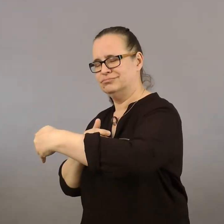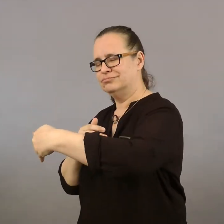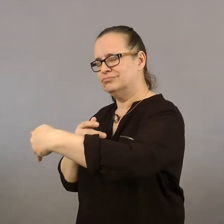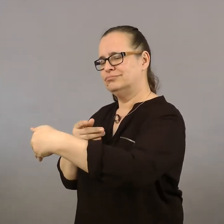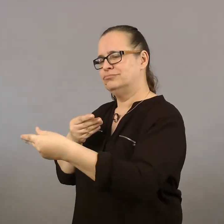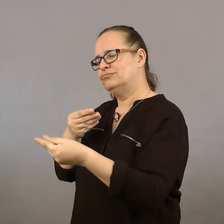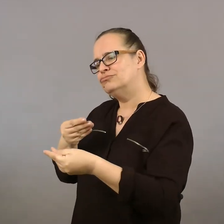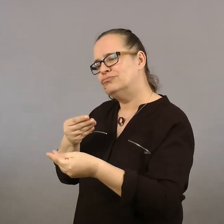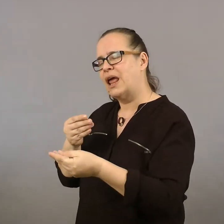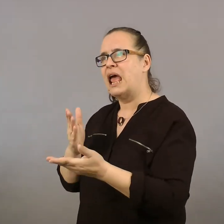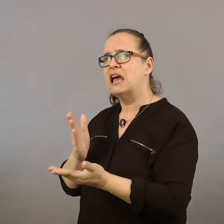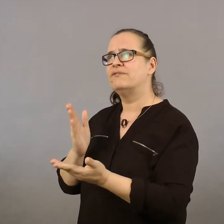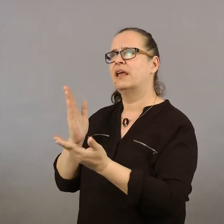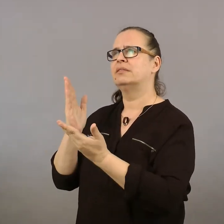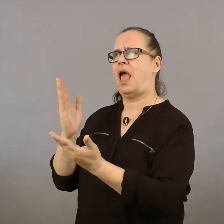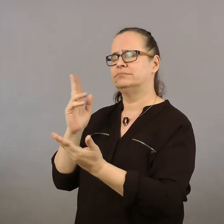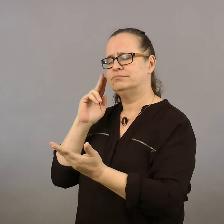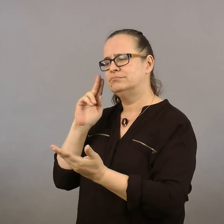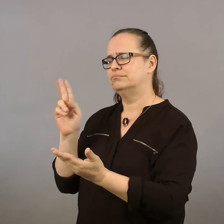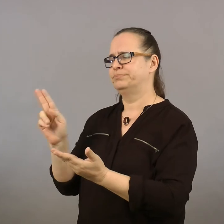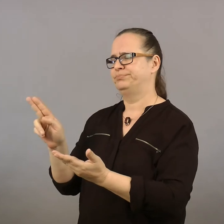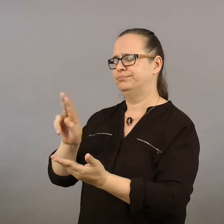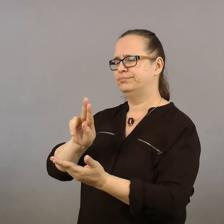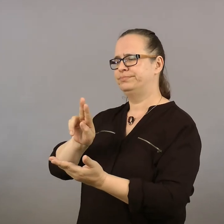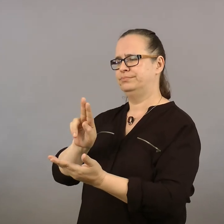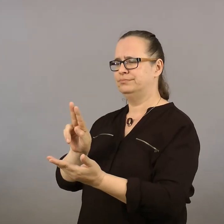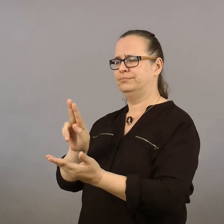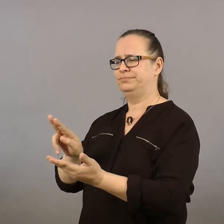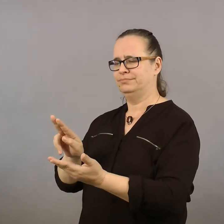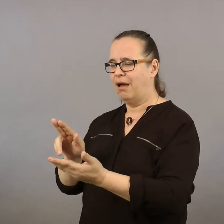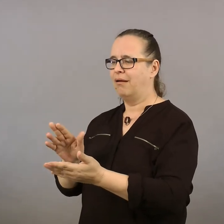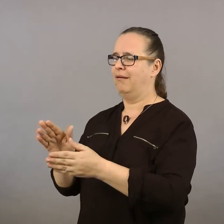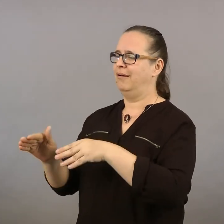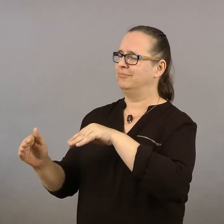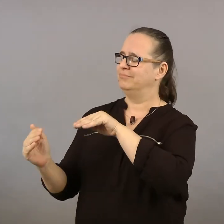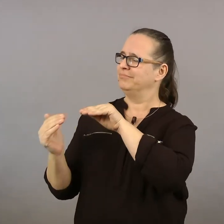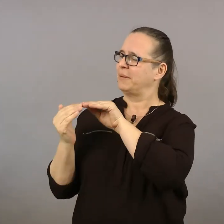unterhält sich mit ihm. Dann bittet Jesus (mit Blick zu Gott) HEFATA Jesus berührt Ohren und Mund des gehörlosen Manns